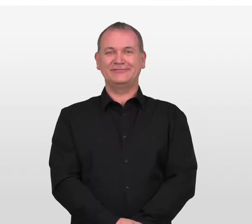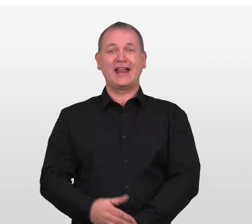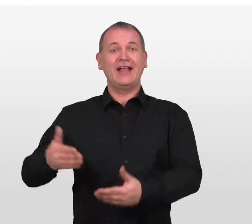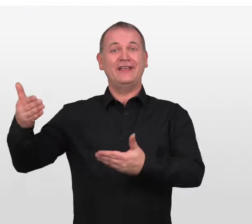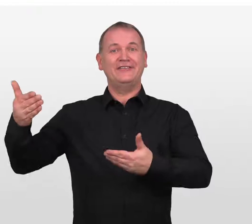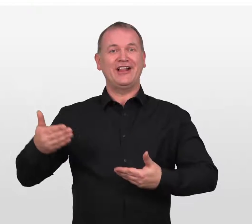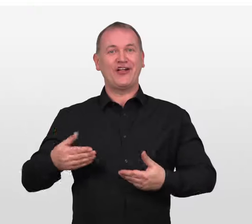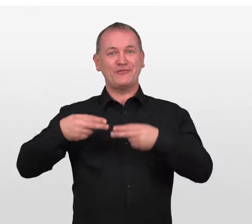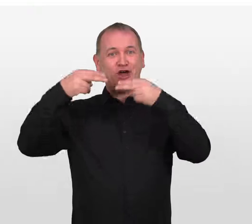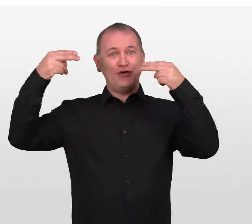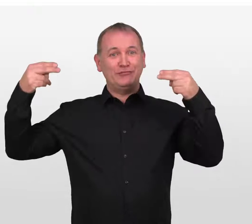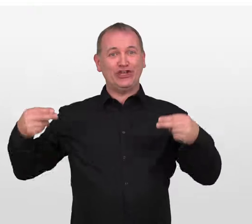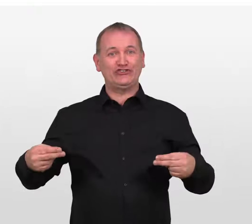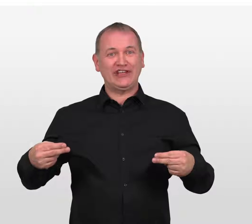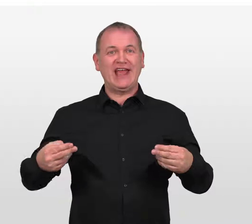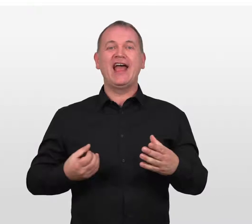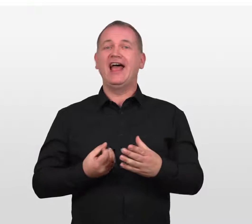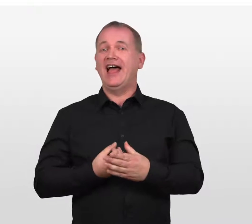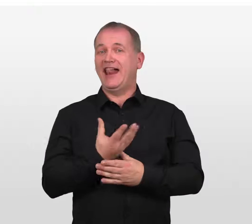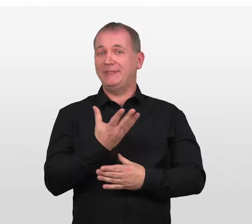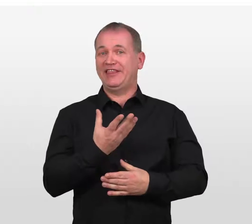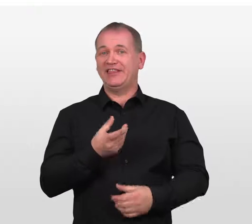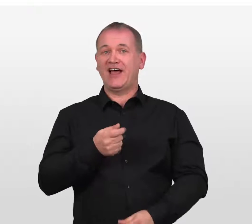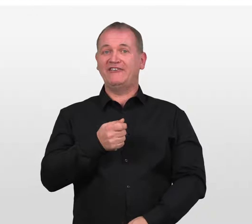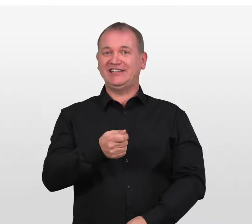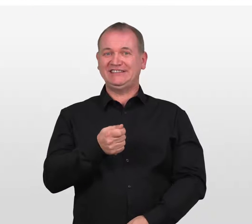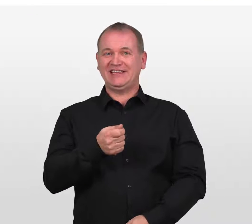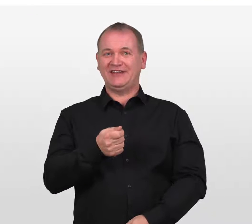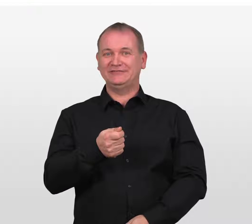Willkommen auf der Homepage „Elementar versichern“